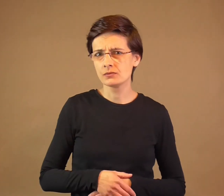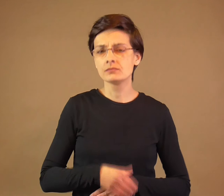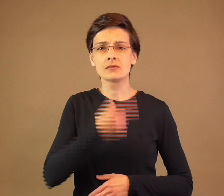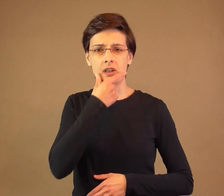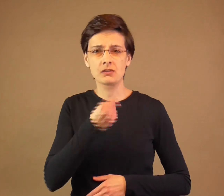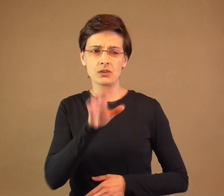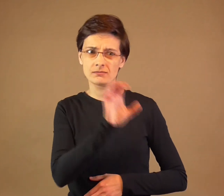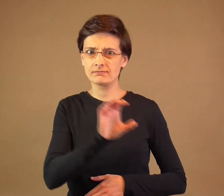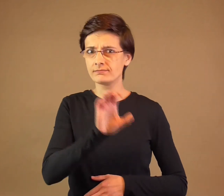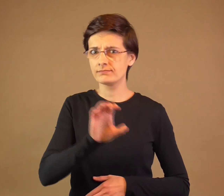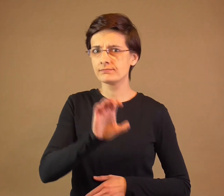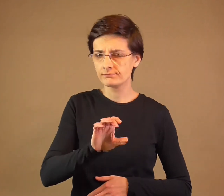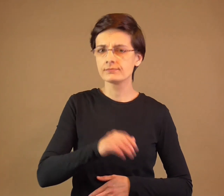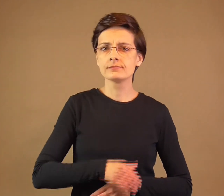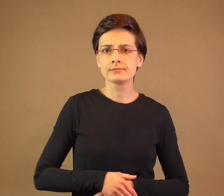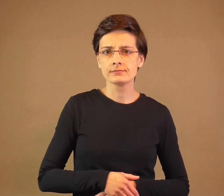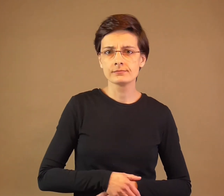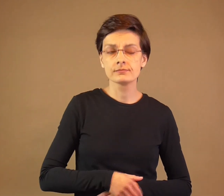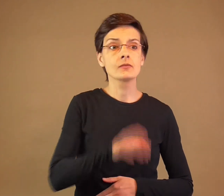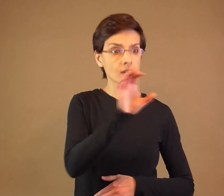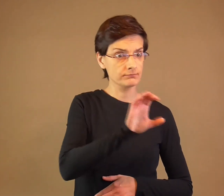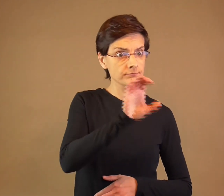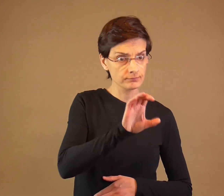Kantor był obserwatorem tych wszystkich sytuacji, które pokazywał potem w teatrze.